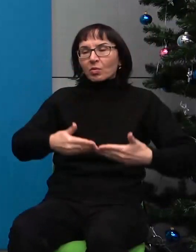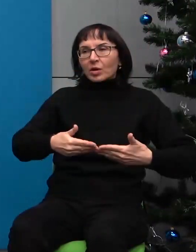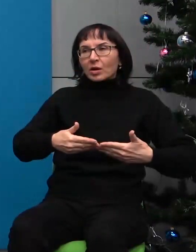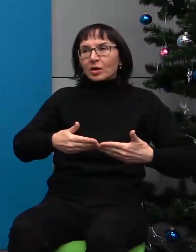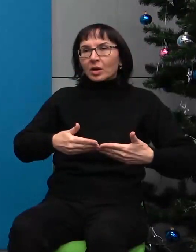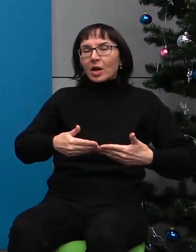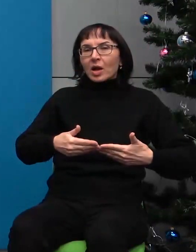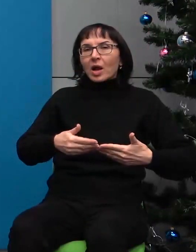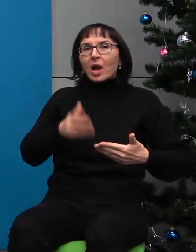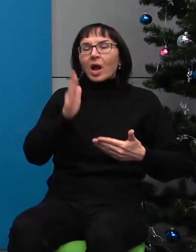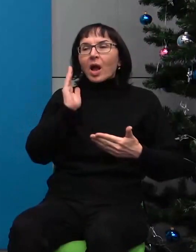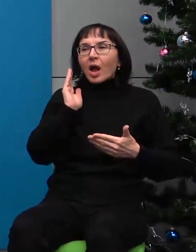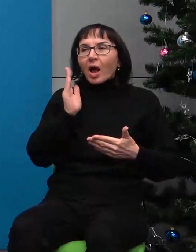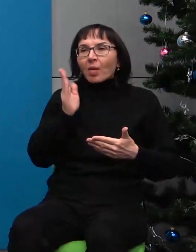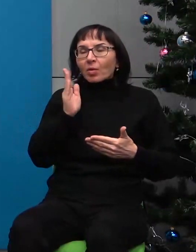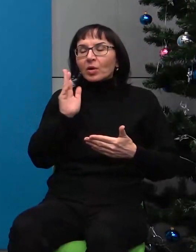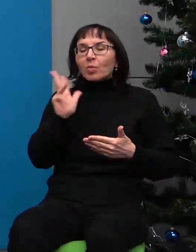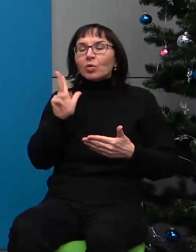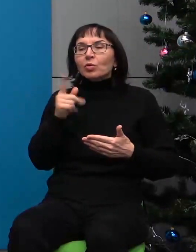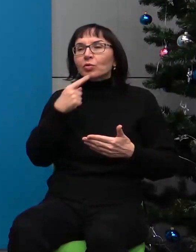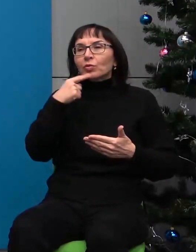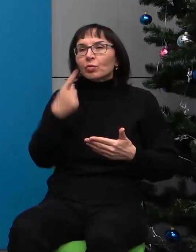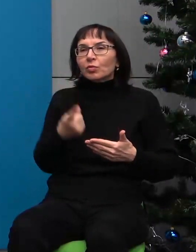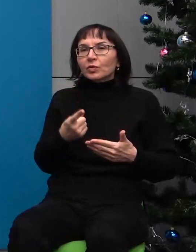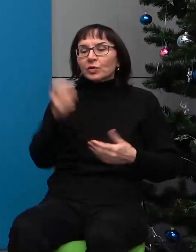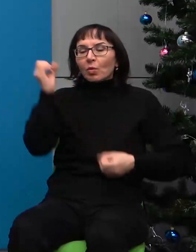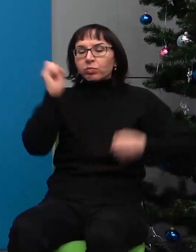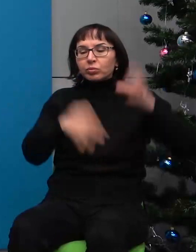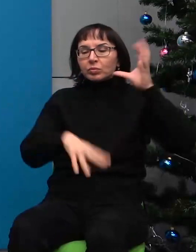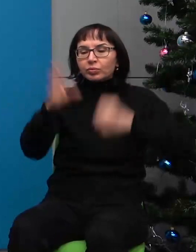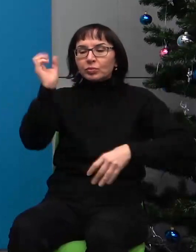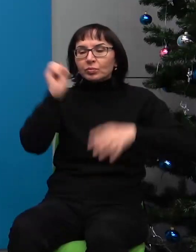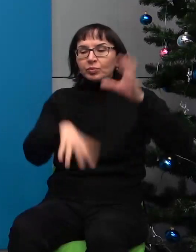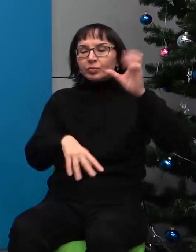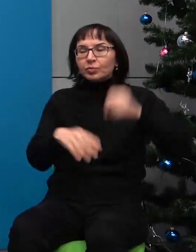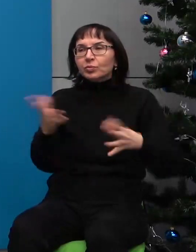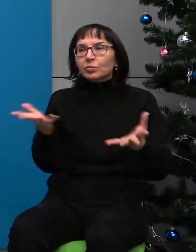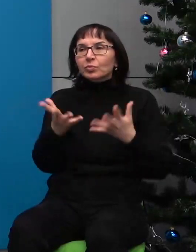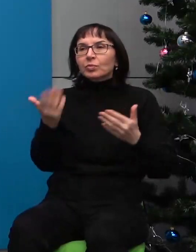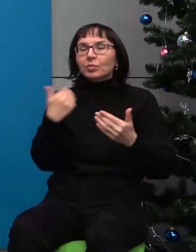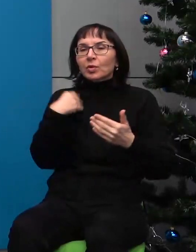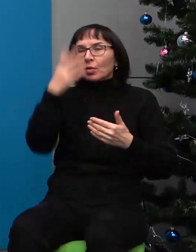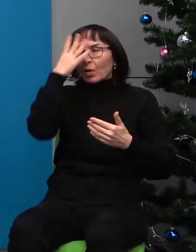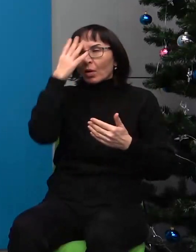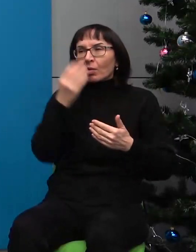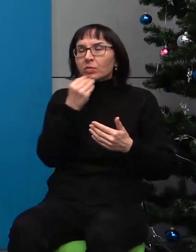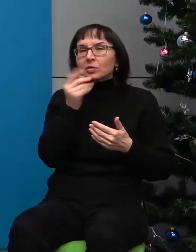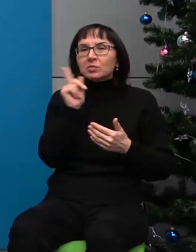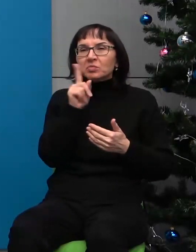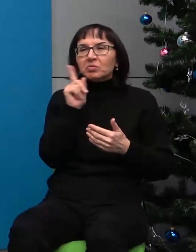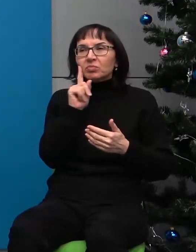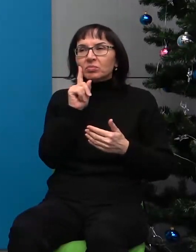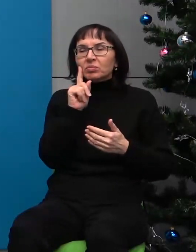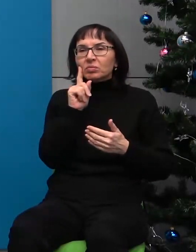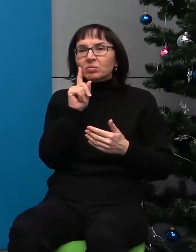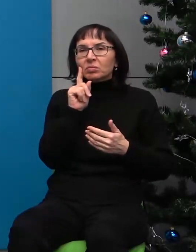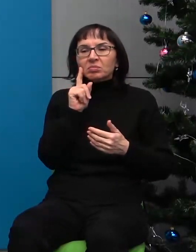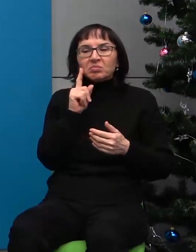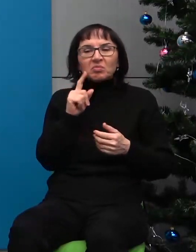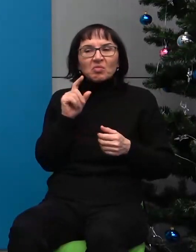że bomby spadły wszędzie tam i on zostawił te rysunki. To jest okrutna w ogóle opowieść